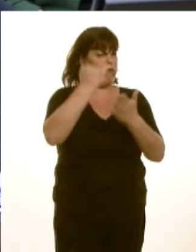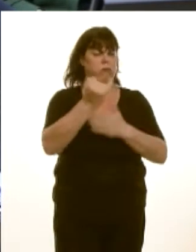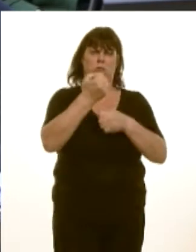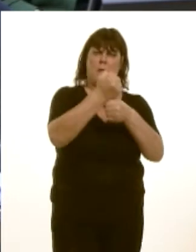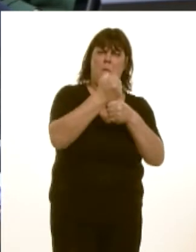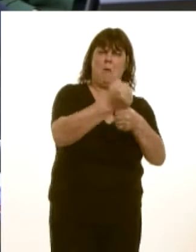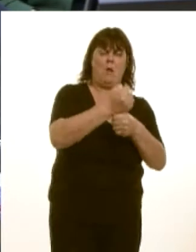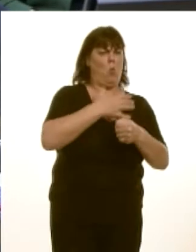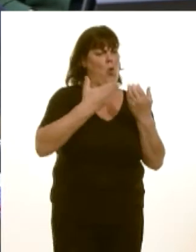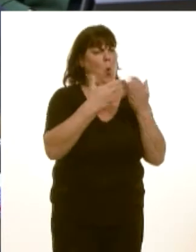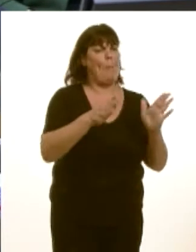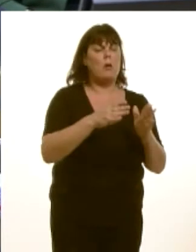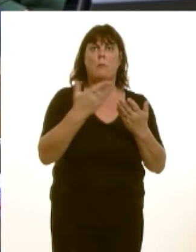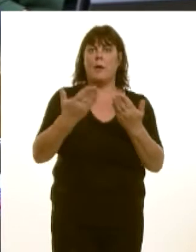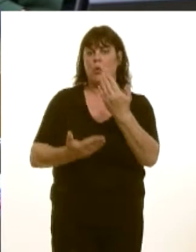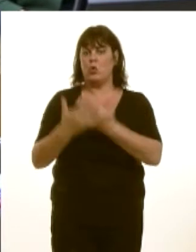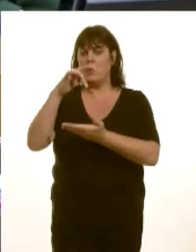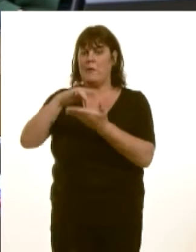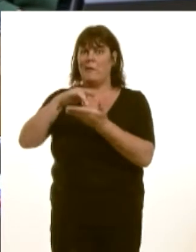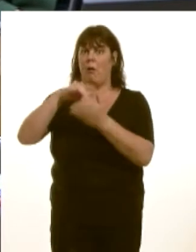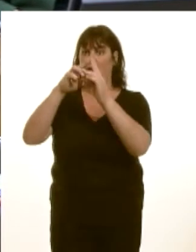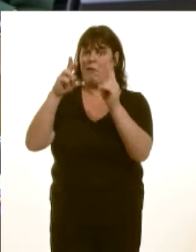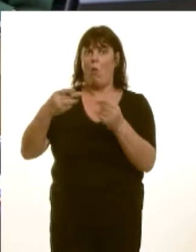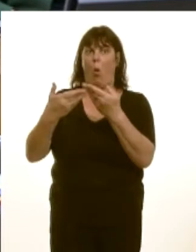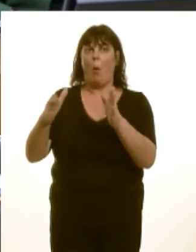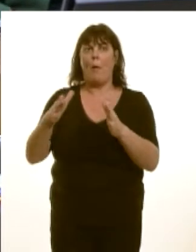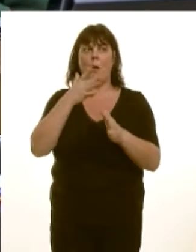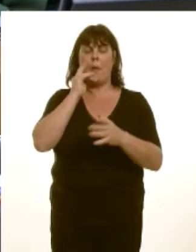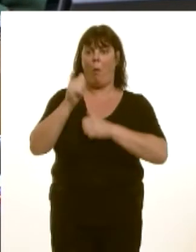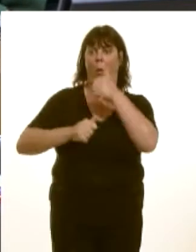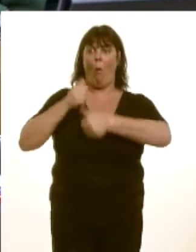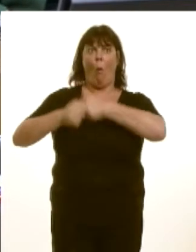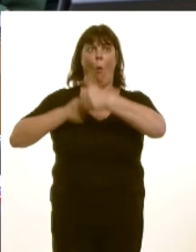oherwydd roedd ymgyrch gadarn yn erbyn cau’r ysbyty lleol ond, yn awr, mae canolfan hollol